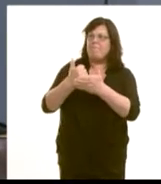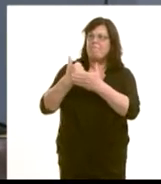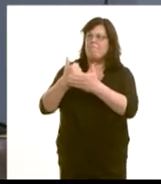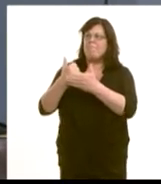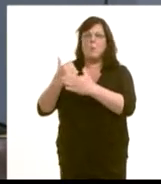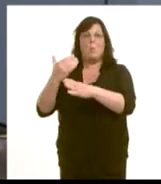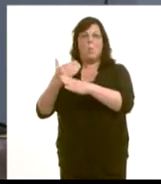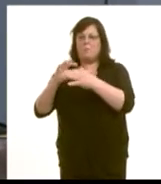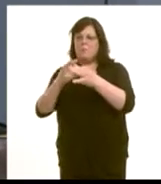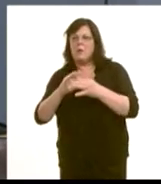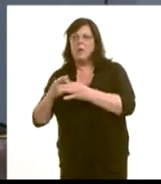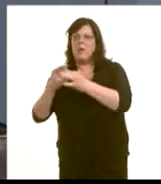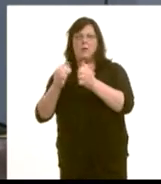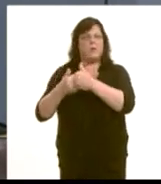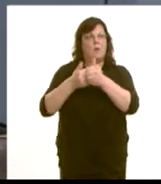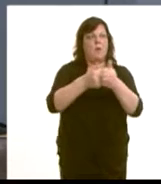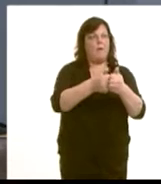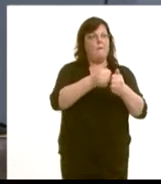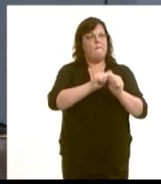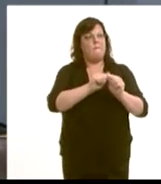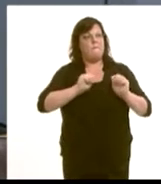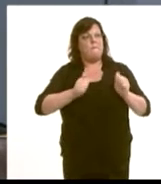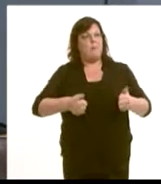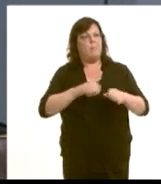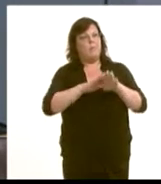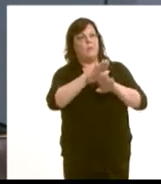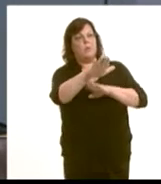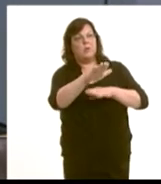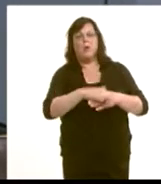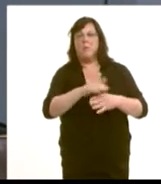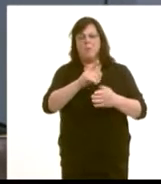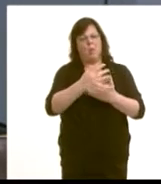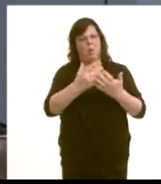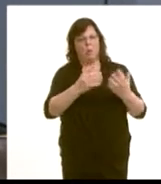Ond mae yna bryder enfawr ymysg ffermwyr yn sir Benfro ar hyn o bryd oír posibilrwydd o gyflwyno parthau perygl nitradau.